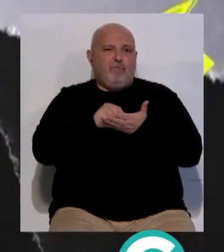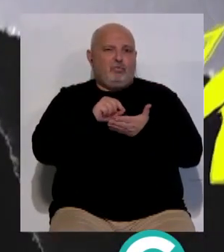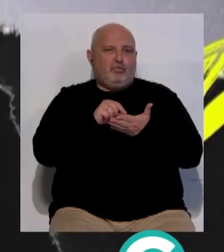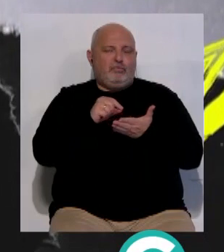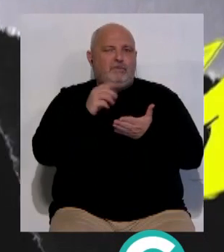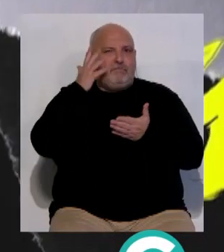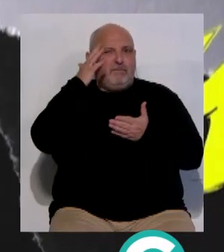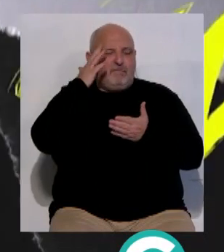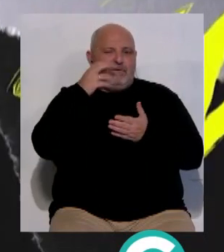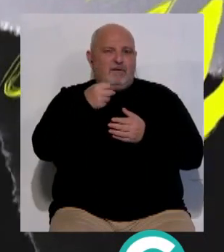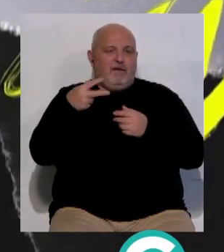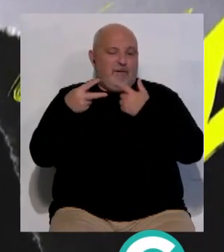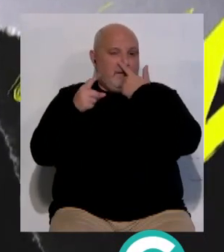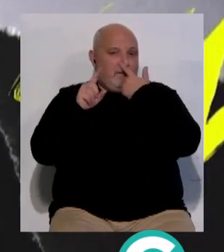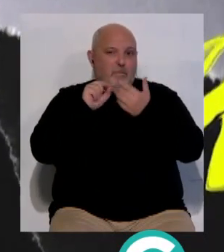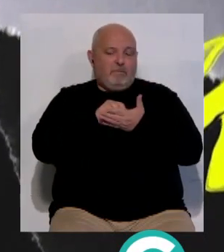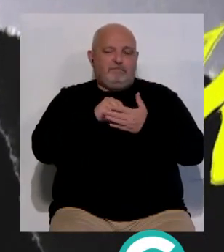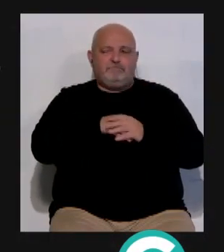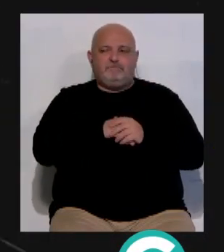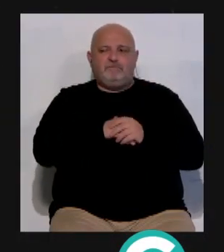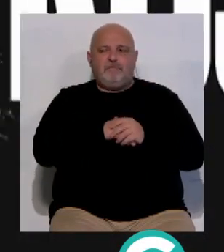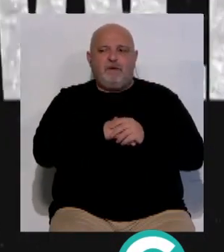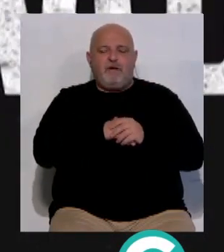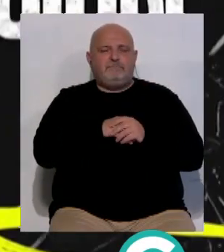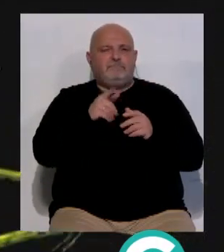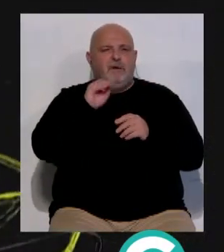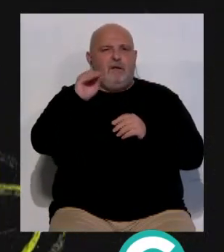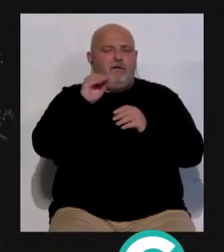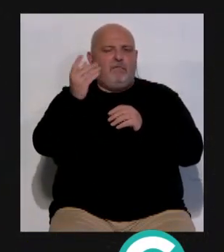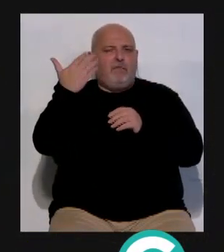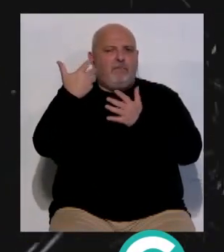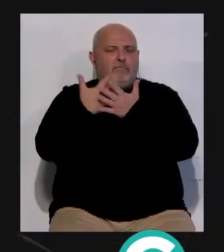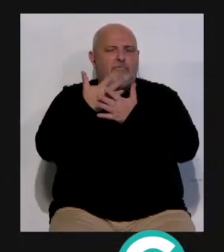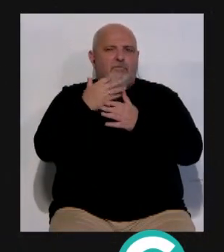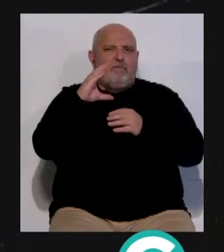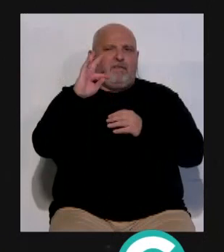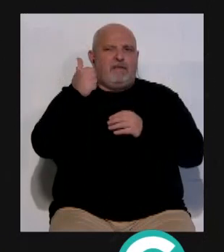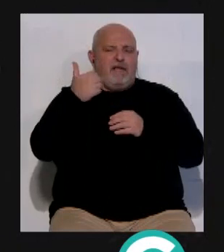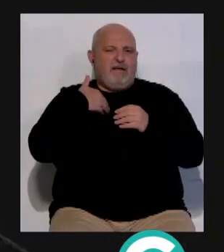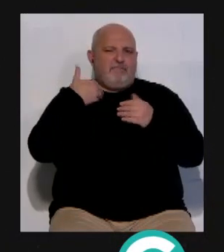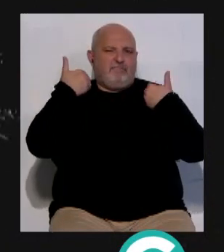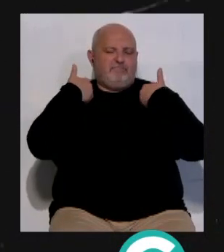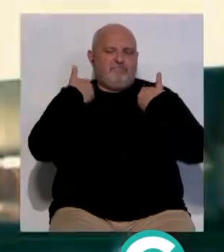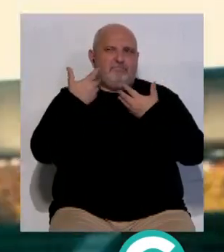lo que para un no sé si vais a pedir algún tipo de explicación al cta Sí bueno vamos a ver yo